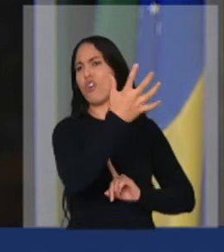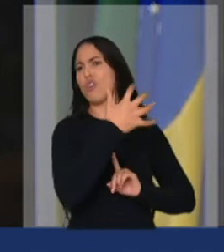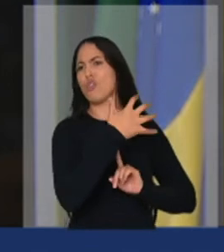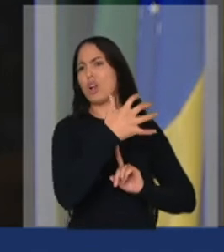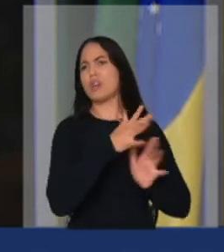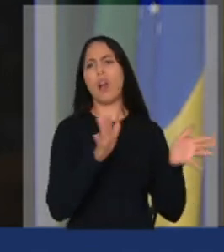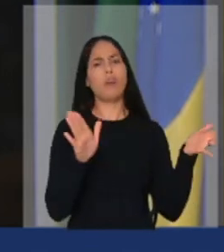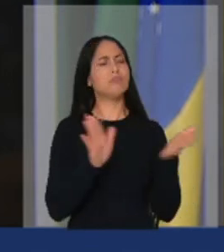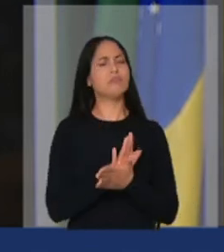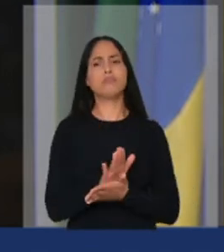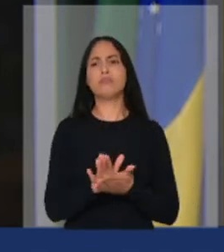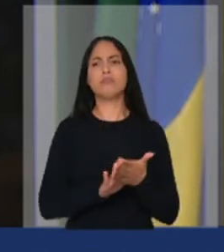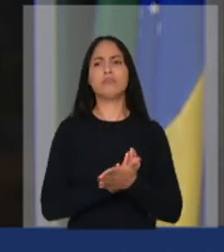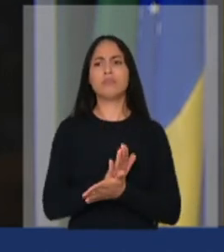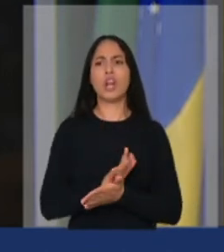BOM... SÓ QUE SÃO DOS ANOS 90. POR QUÊ? POR QUE NÃO